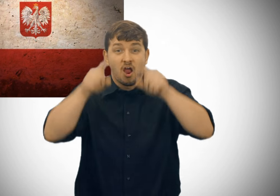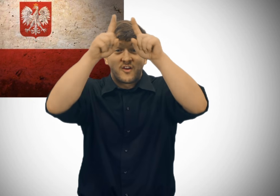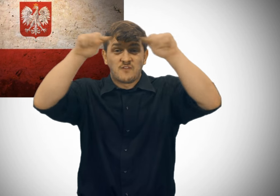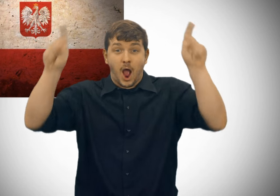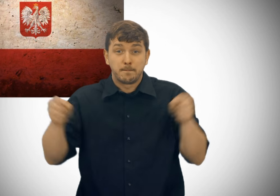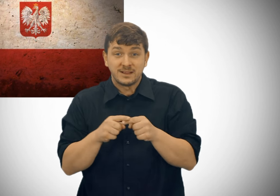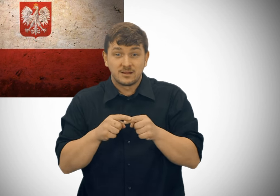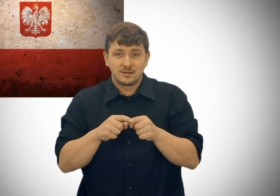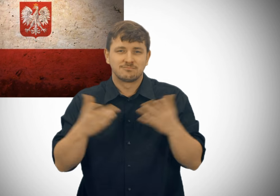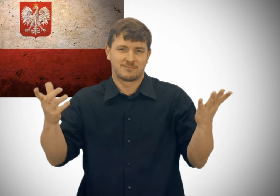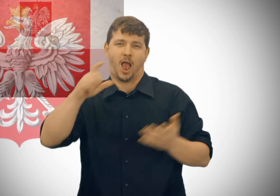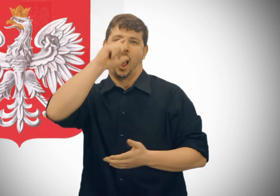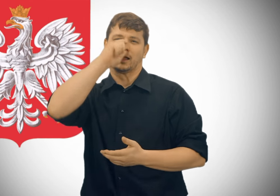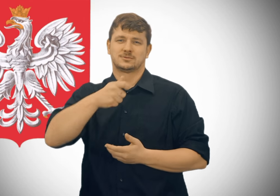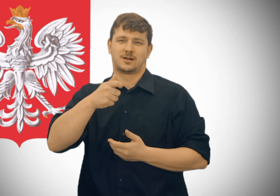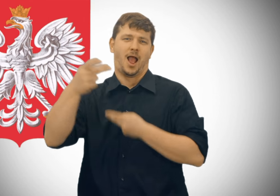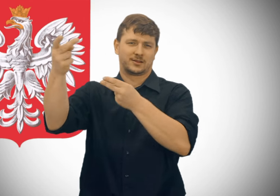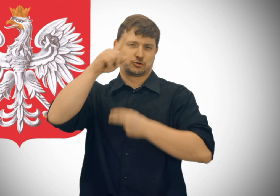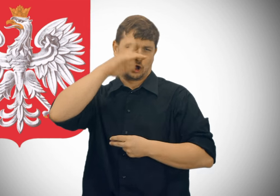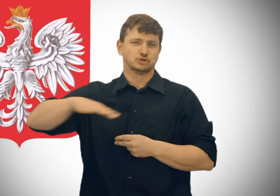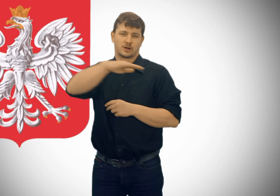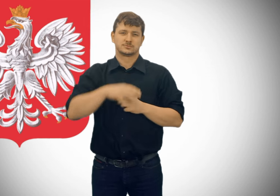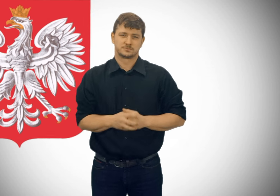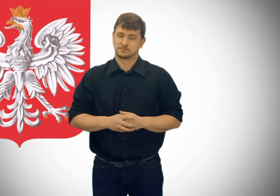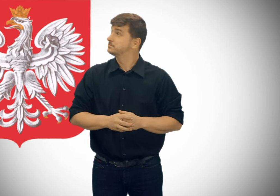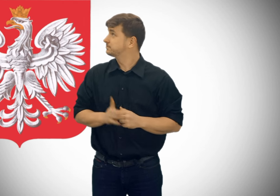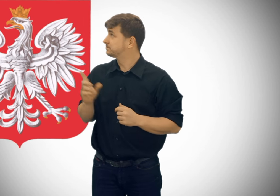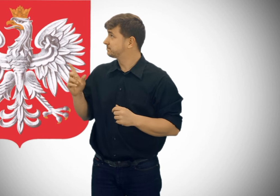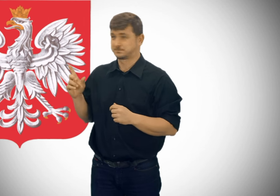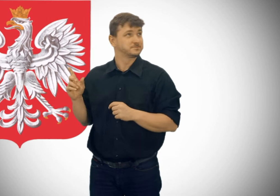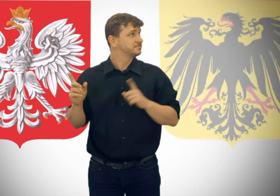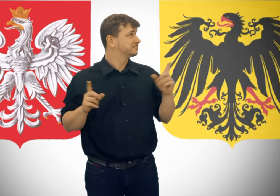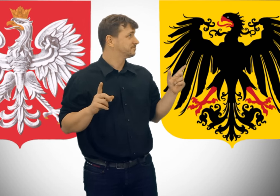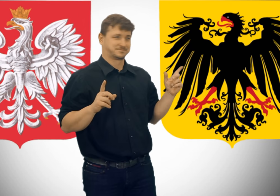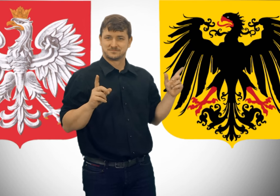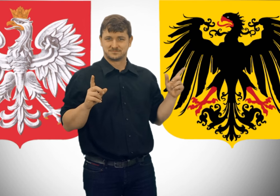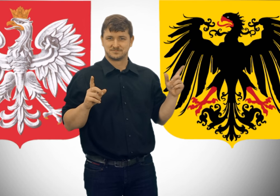Ihr Wappen? Ist wie bei uns ein Adler.